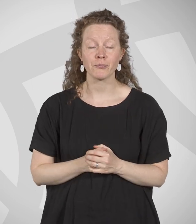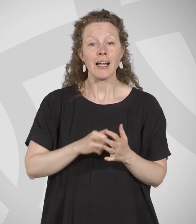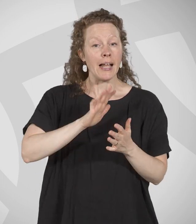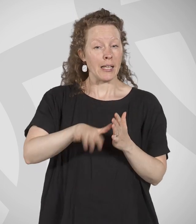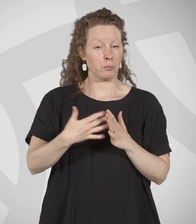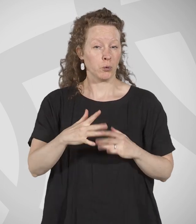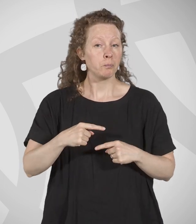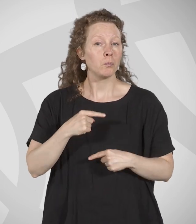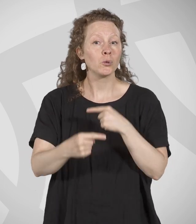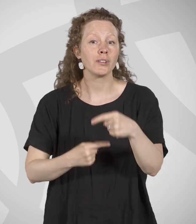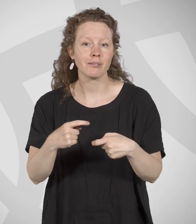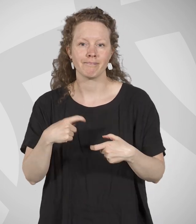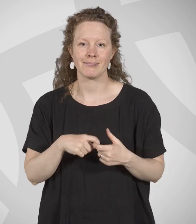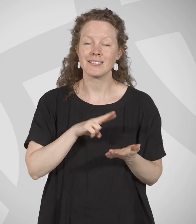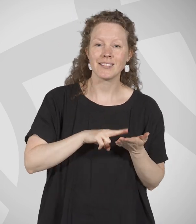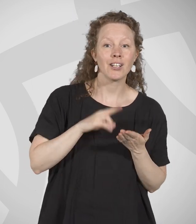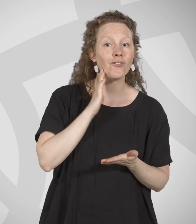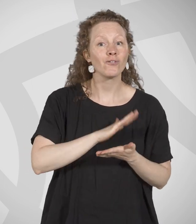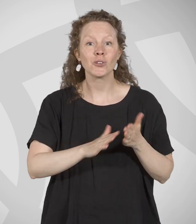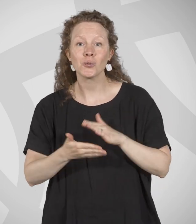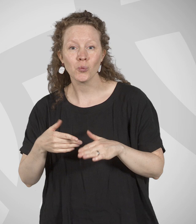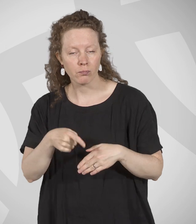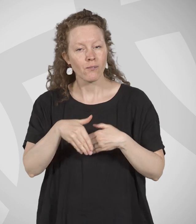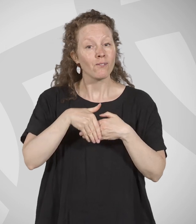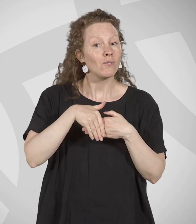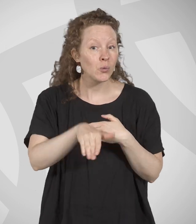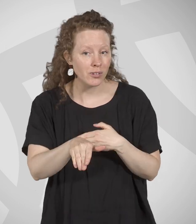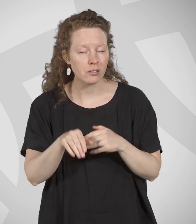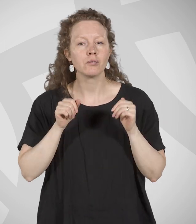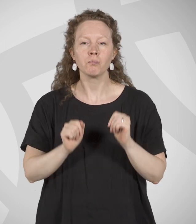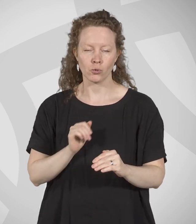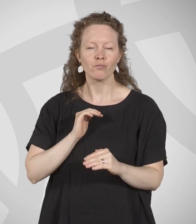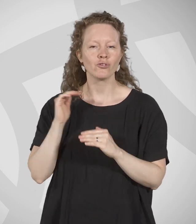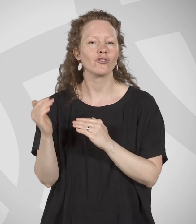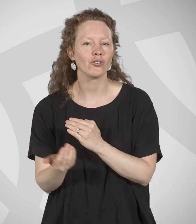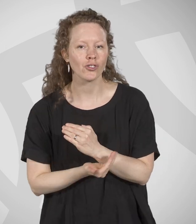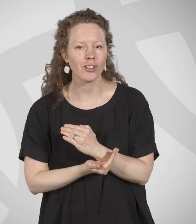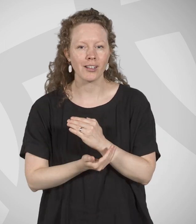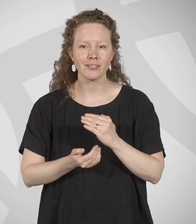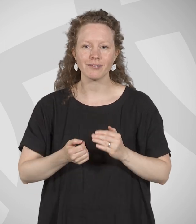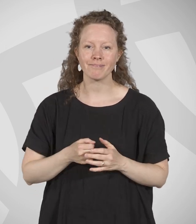Teckenspråkigas sannings- och försoningsprocess fortsättning - ska också tryggas.